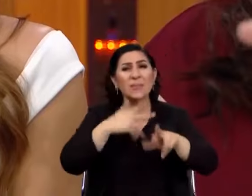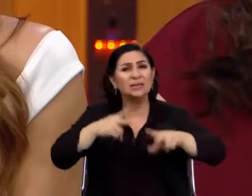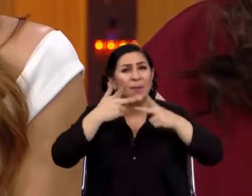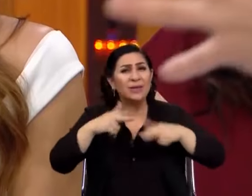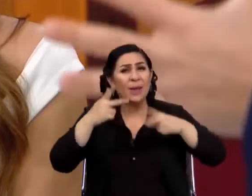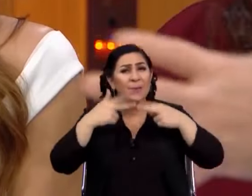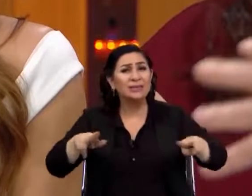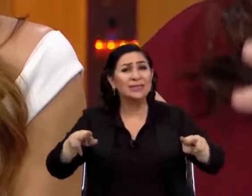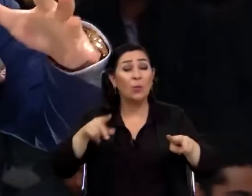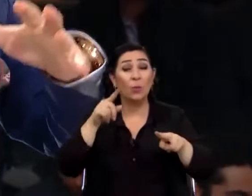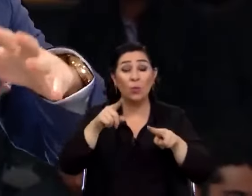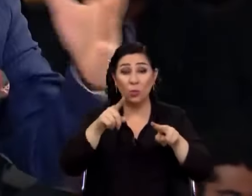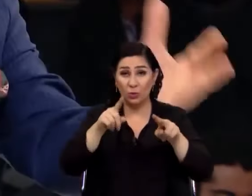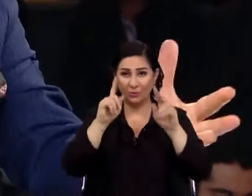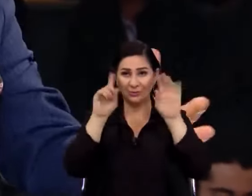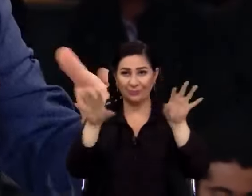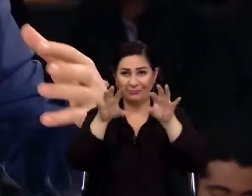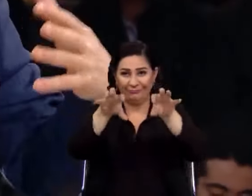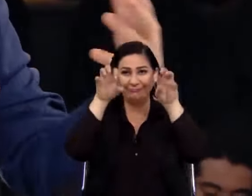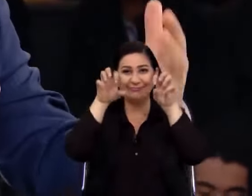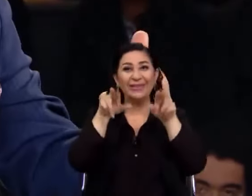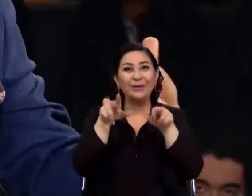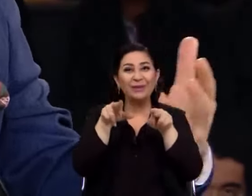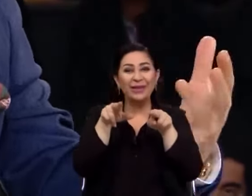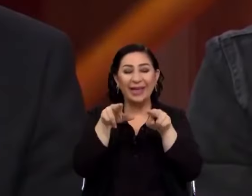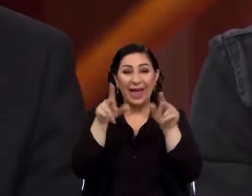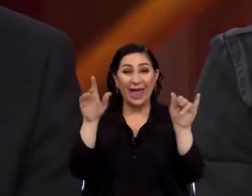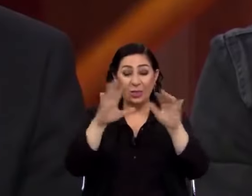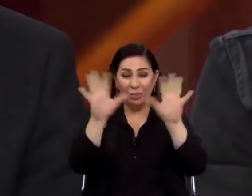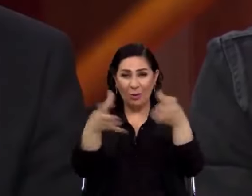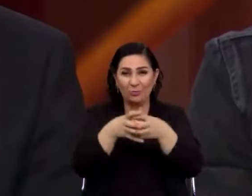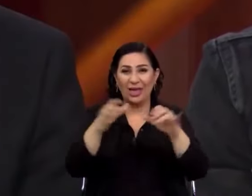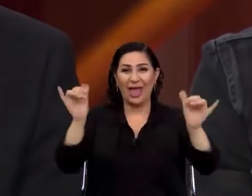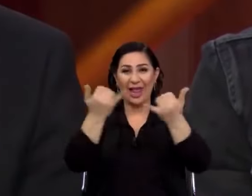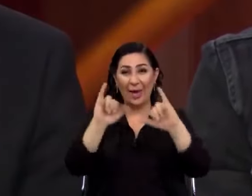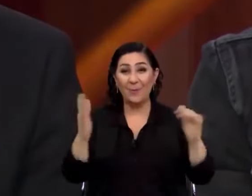duygusallaşıp insanları topluca eğlendirebilirim